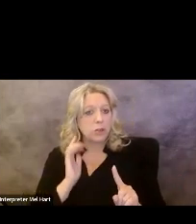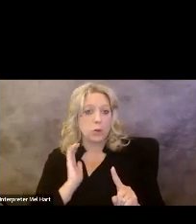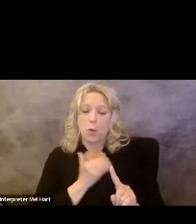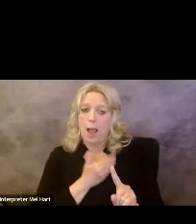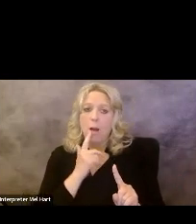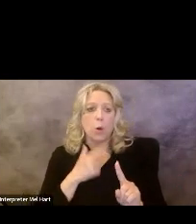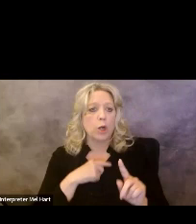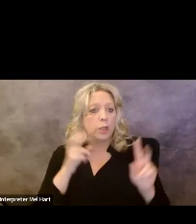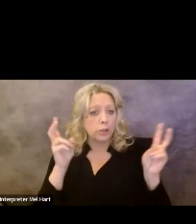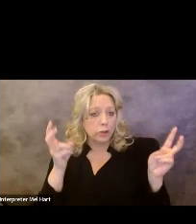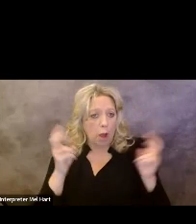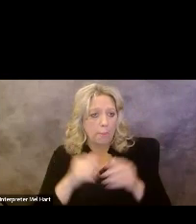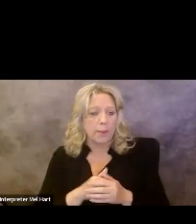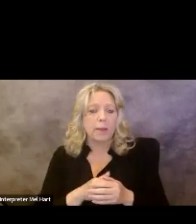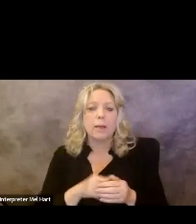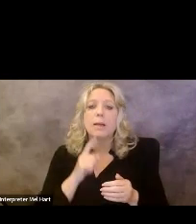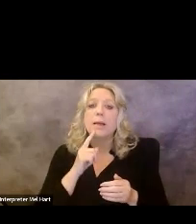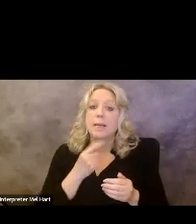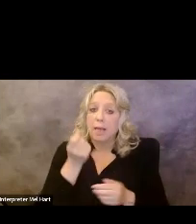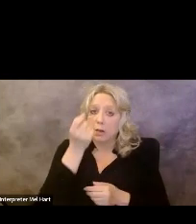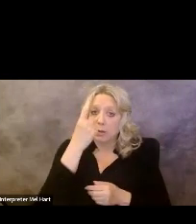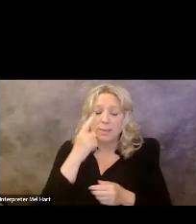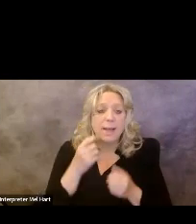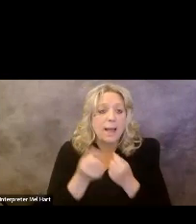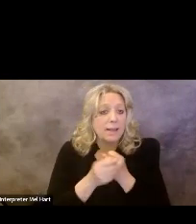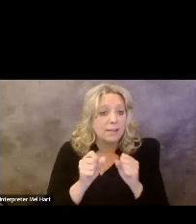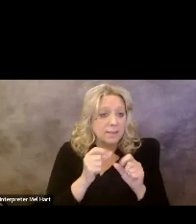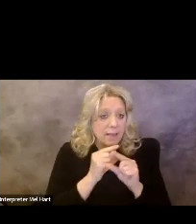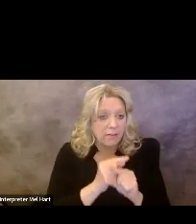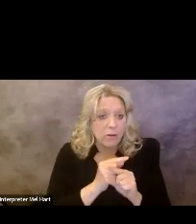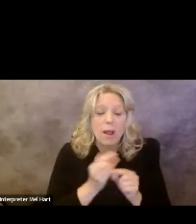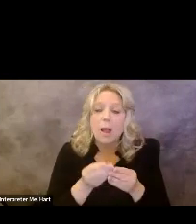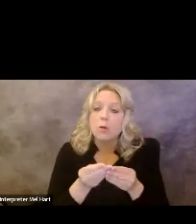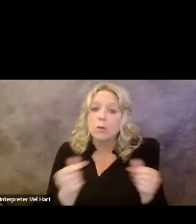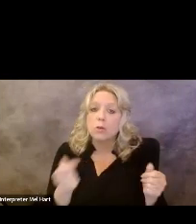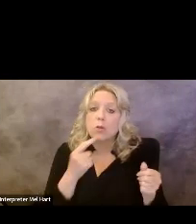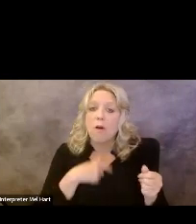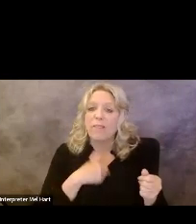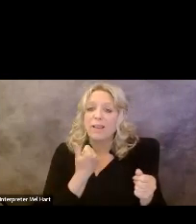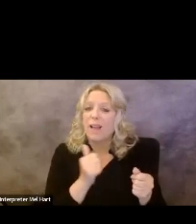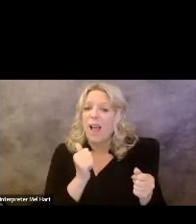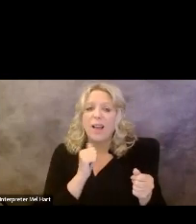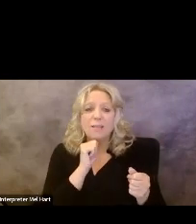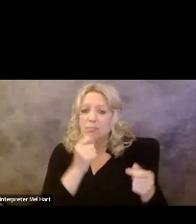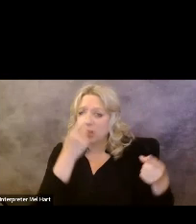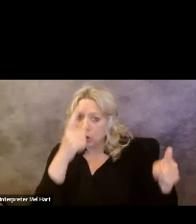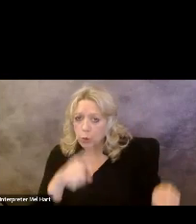la resolución de desacuerdos, los centros familiares son un recurso invaluable para brindar